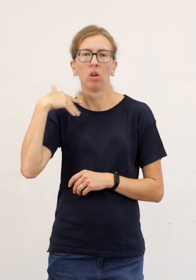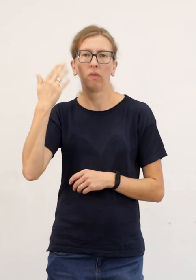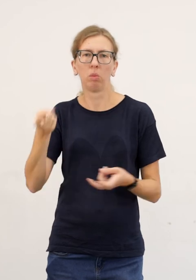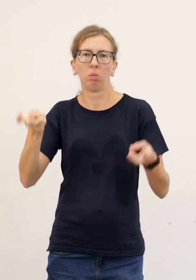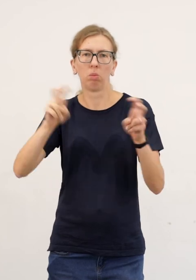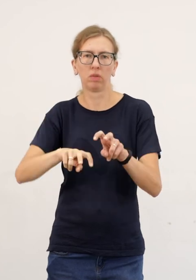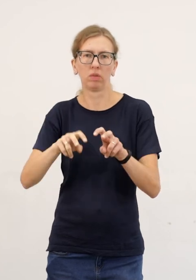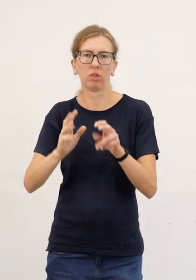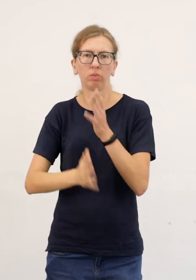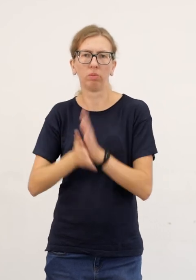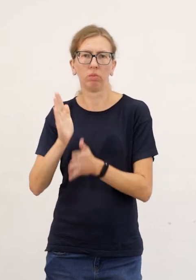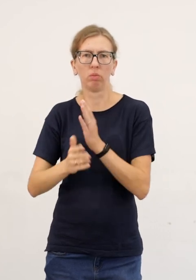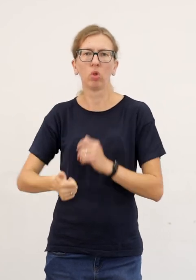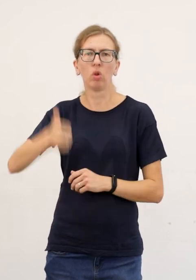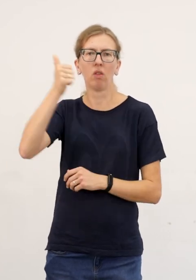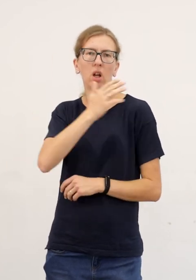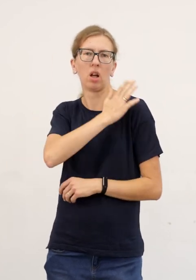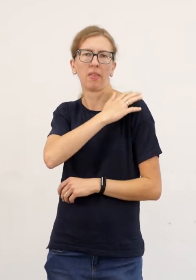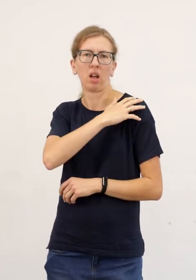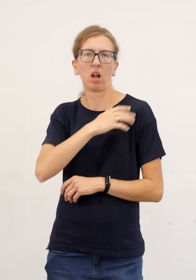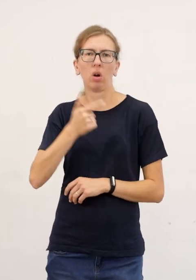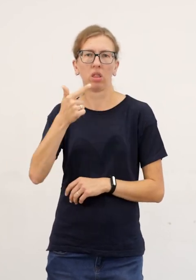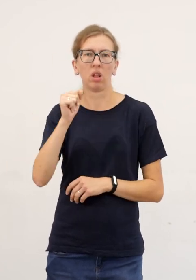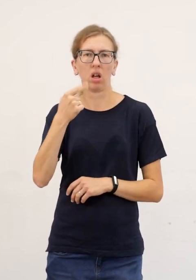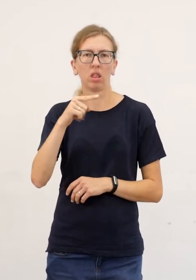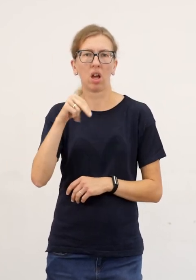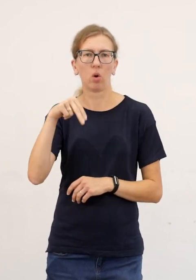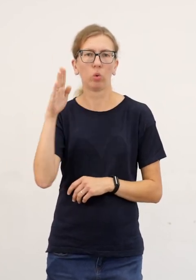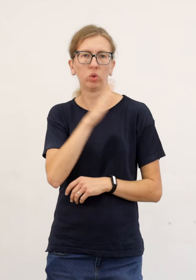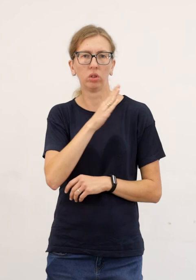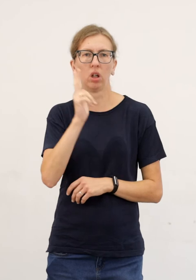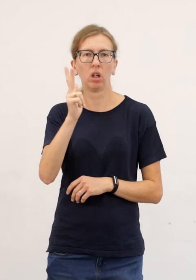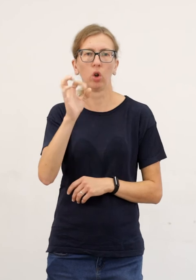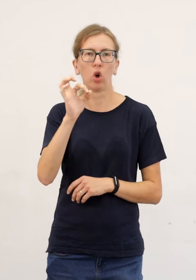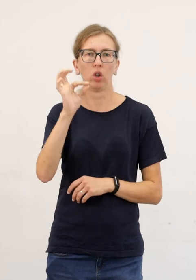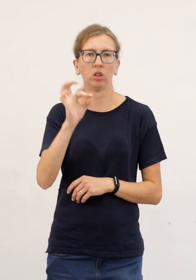Na niej wygrawerowany jest napis St. Petrus – Święty Piotr, poniżej znajduje się jego sylwetka.